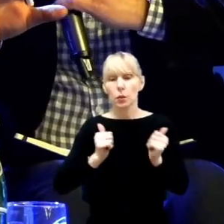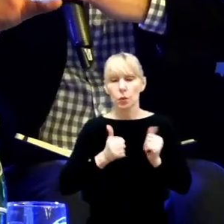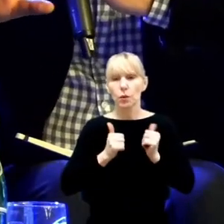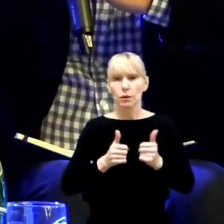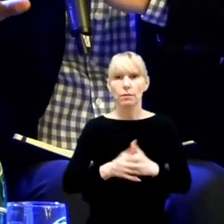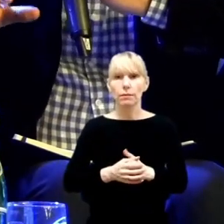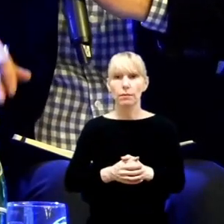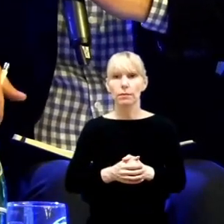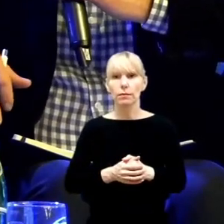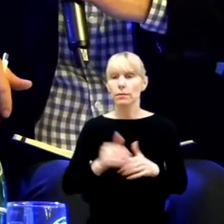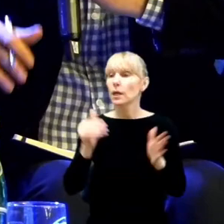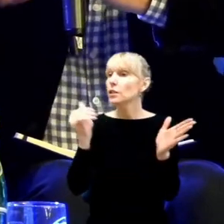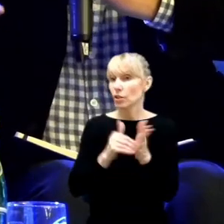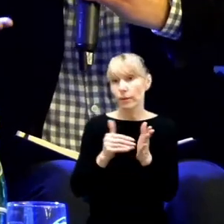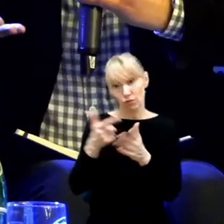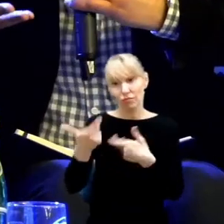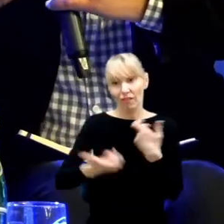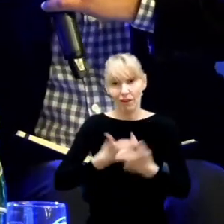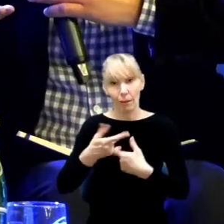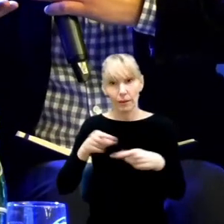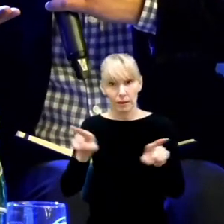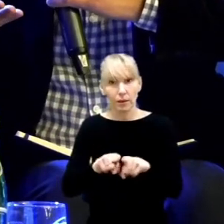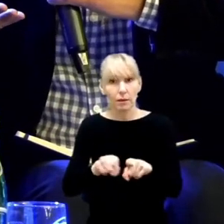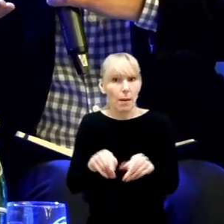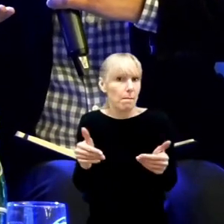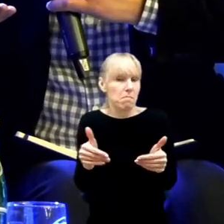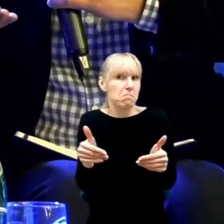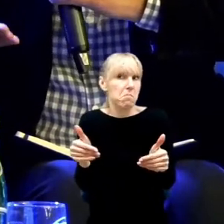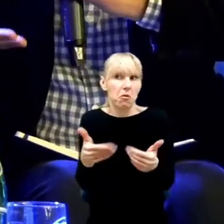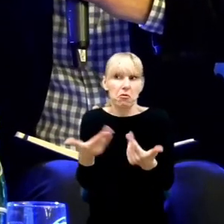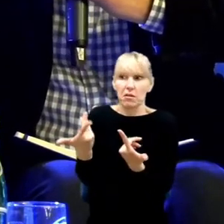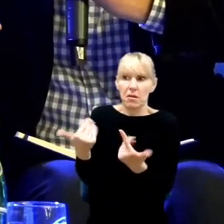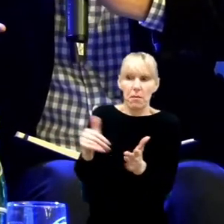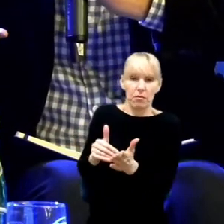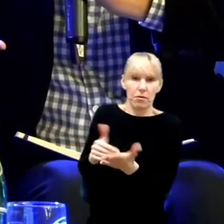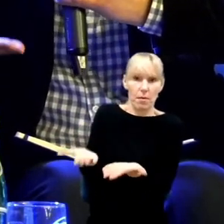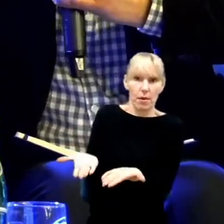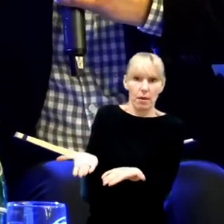Tu nie mówimy, że, znaczy to jest pytanie, może nie trzeba, może trzeba się pogodzić z tym, że Zakopane to będzie